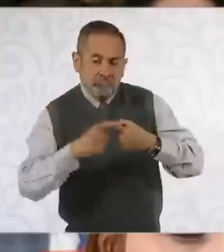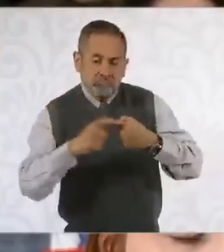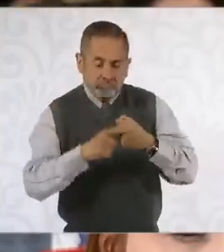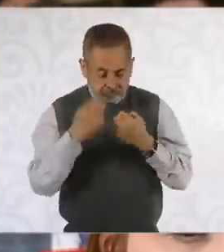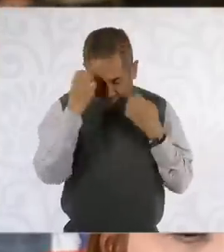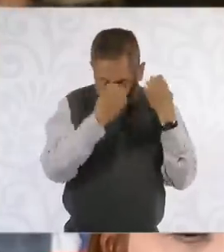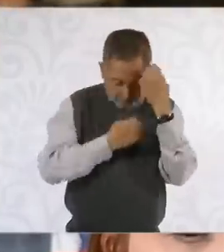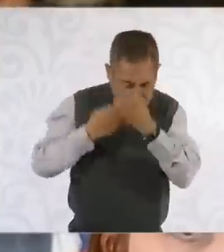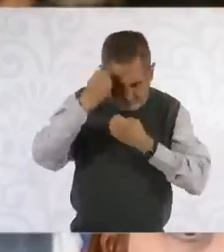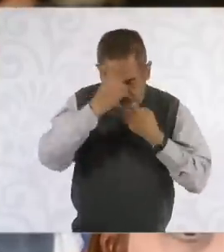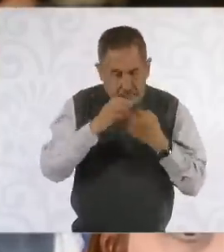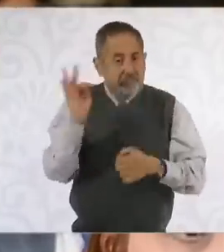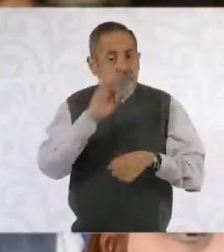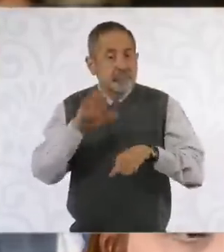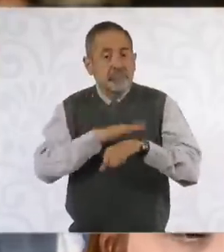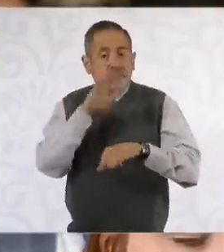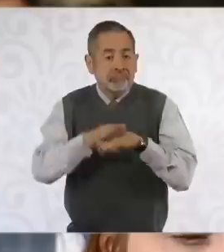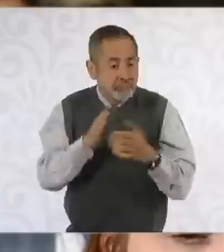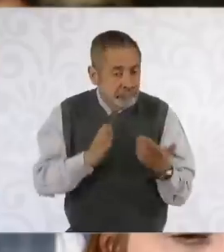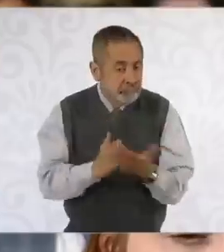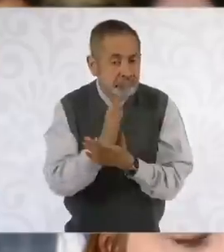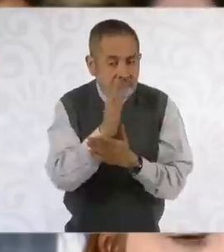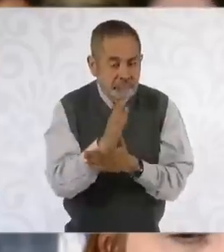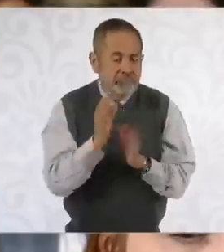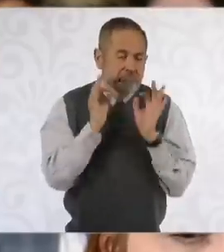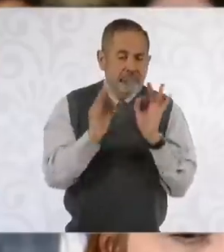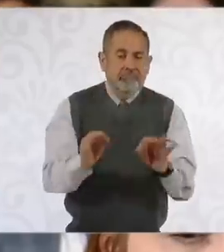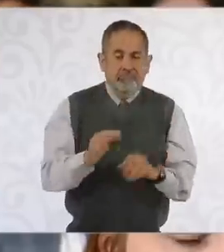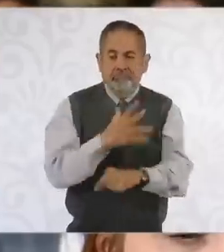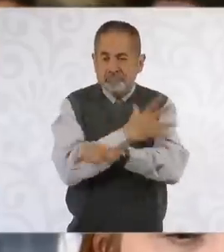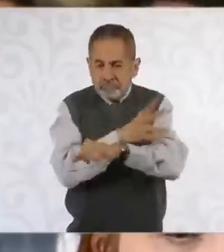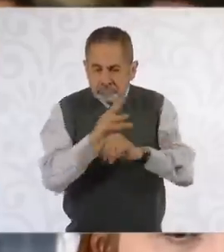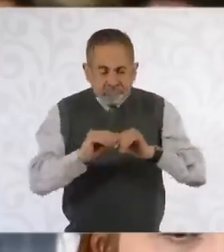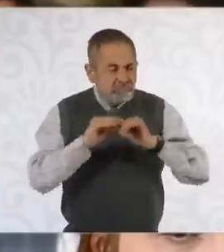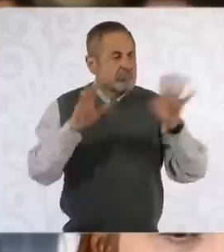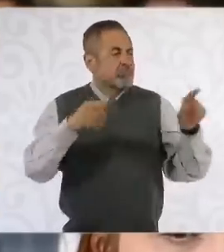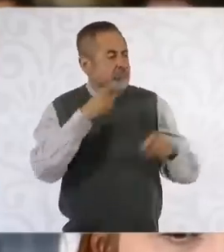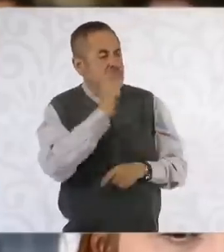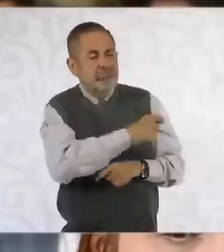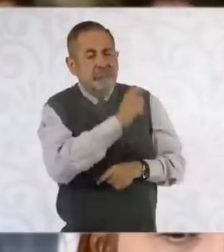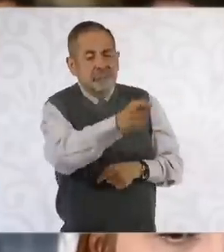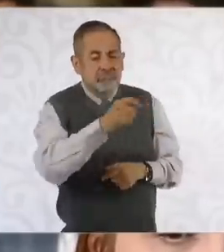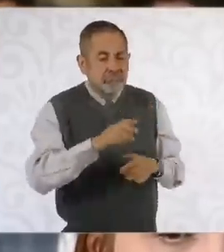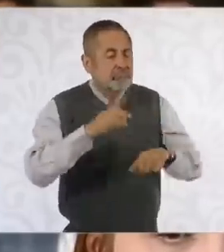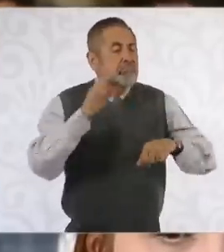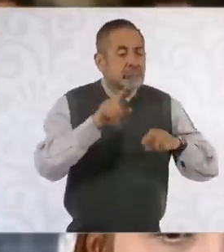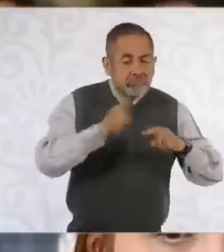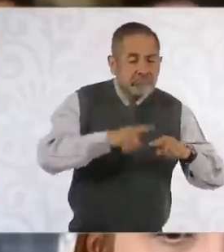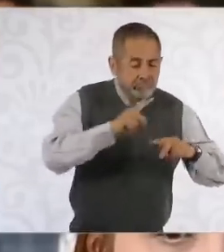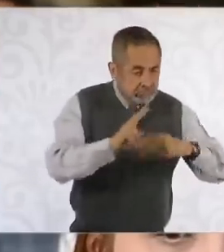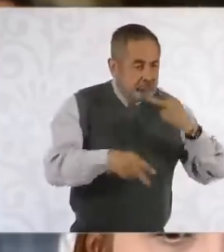sobre este esta transparencia de Quiénes están eh a acudiendo a la convocatoria los jueces